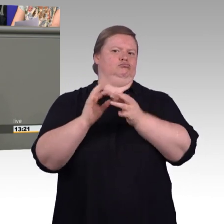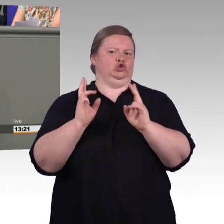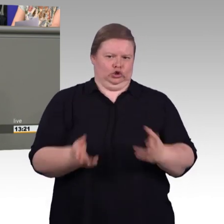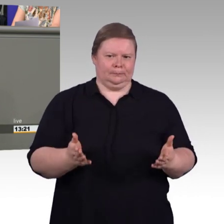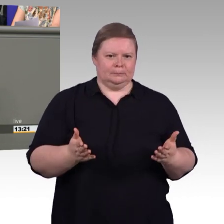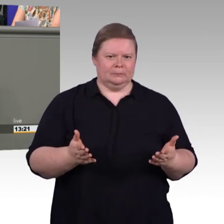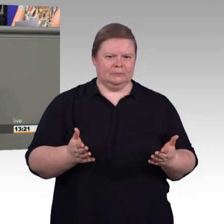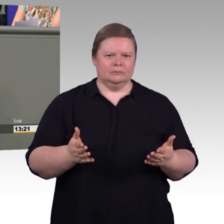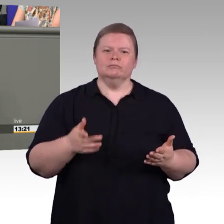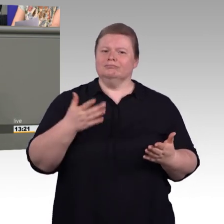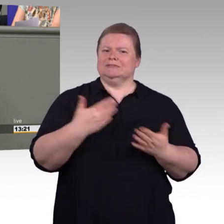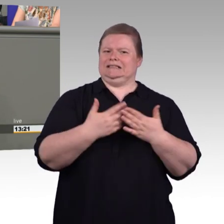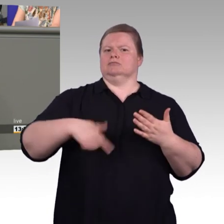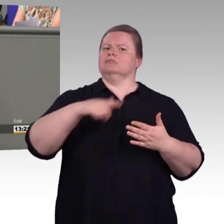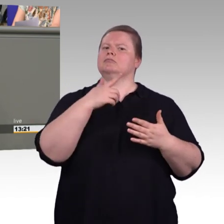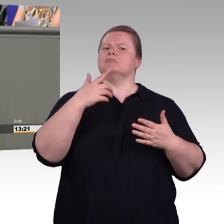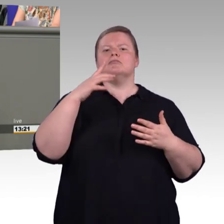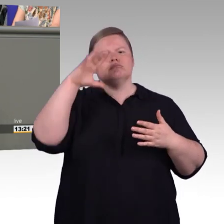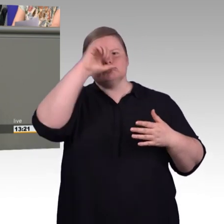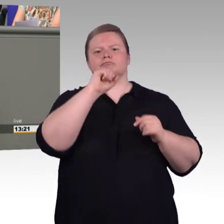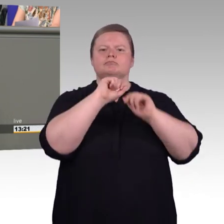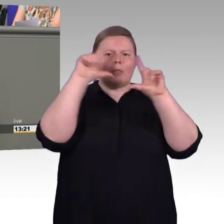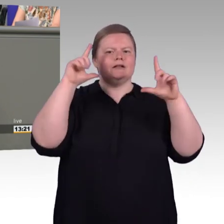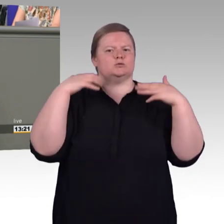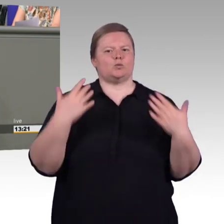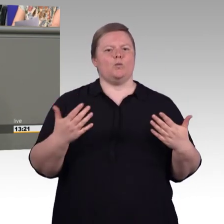auch wenn sich das jetzt vielleicht nicht so anhörte vom Kollegen Frei -